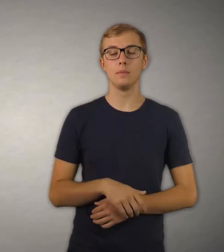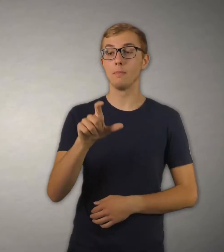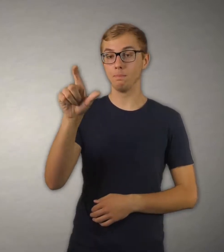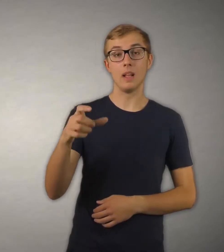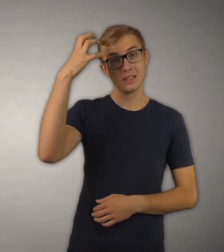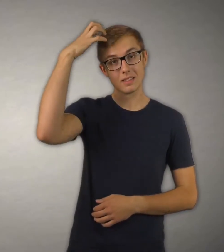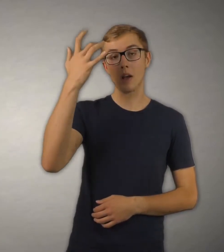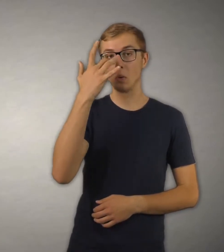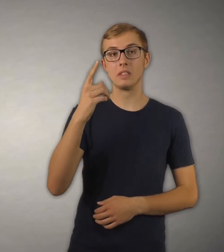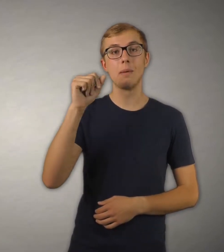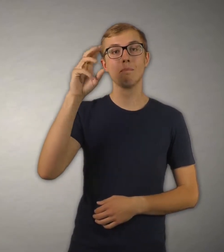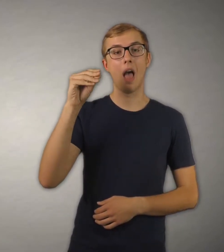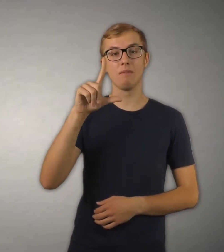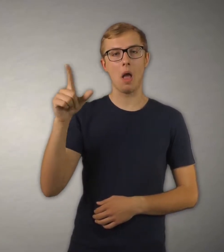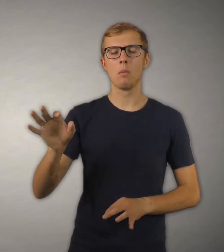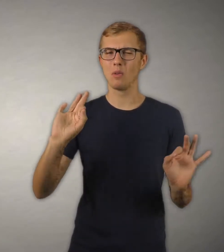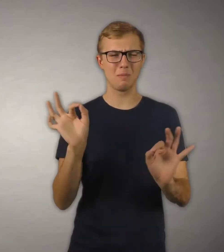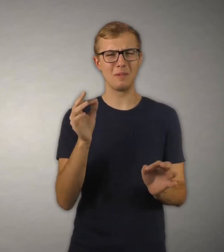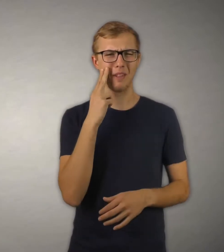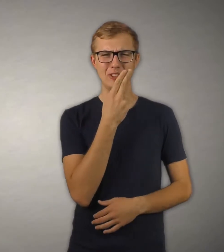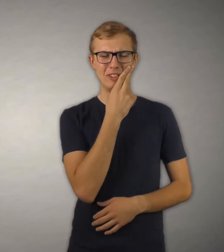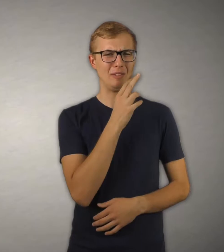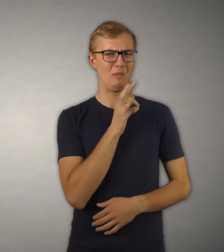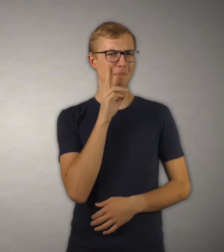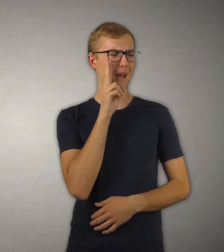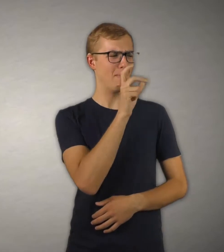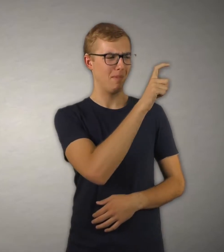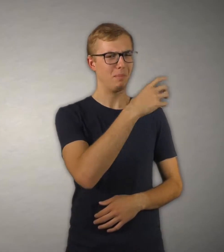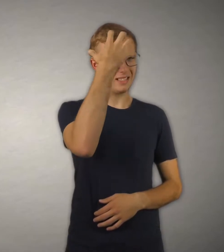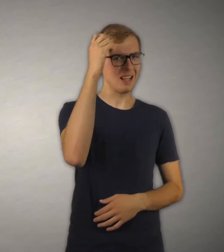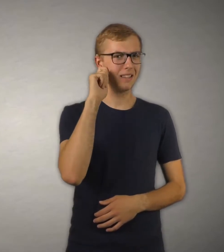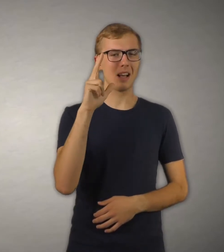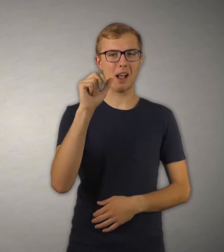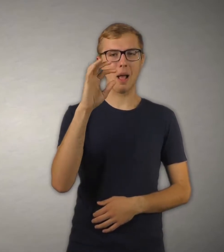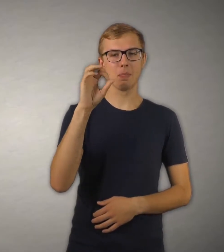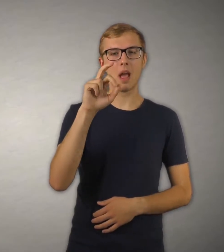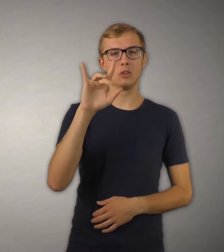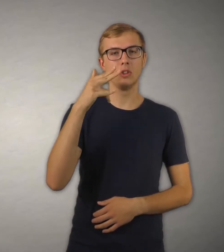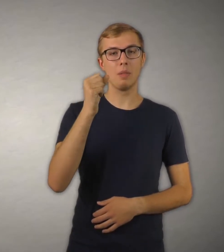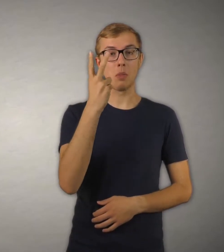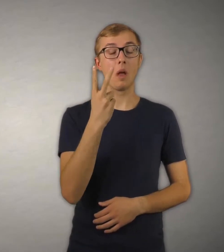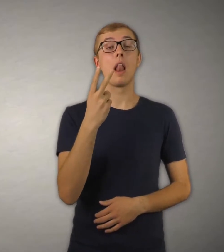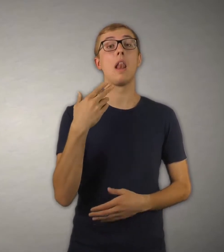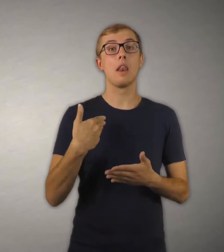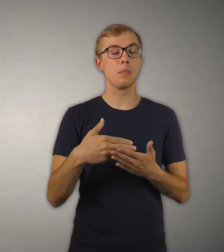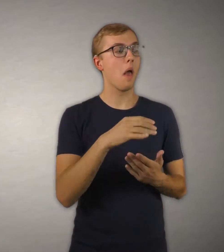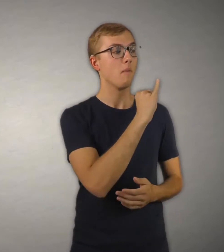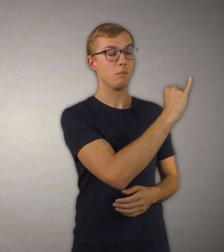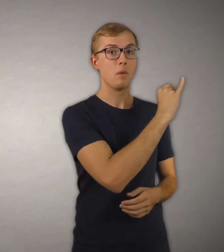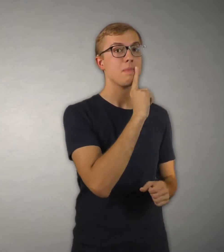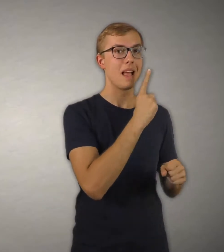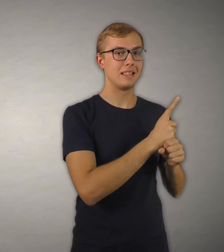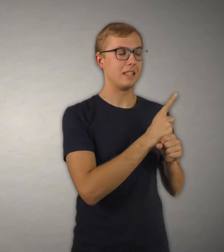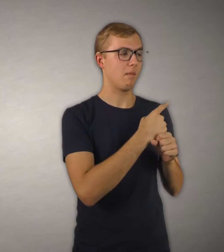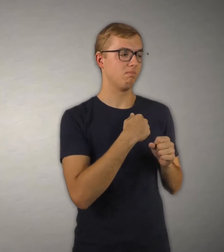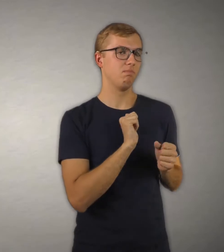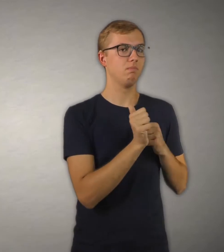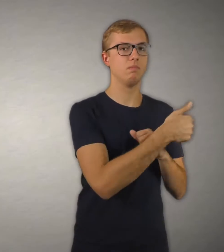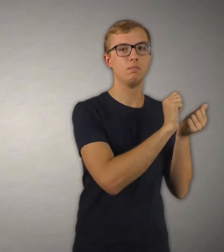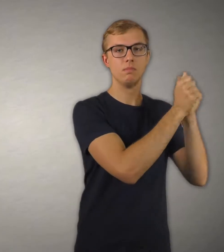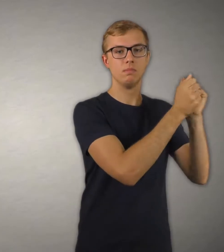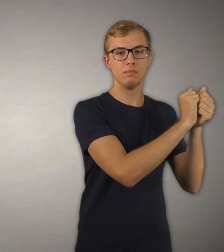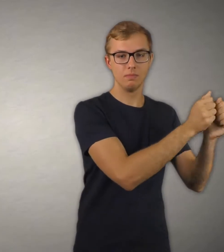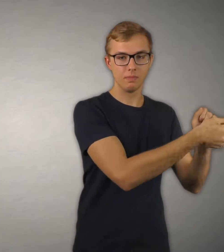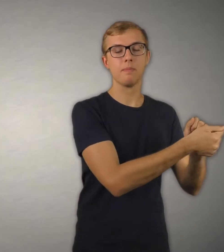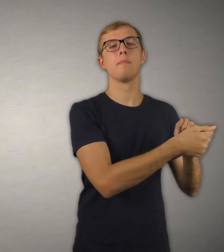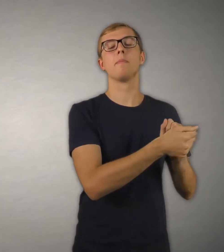Car Paweł jednak nienawidził swojej matki a przekornymi decyzjami chciał to pokazać.